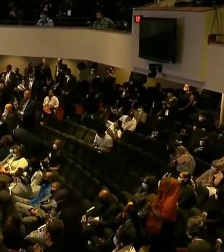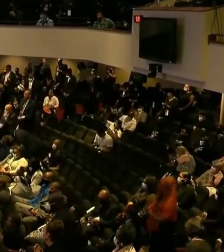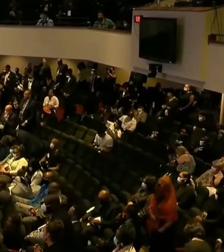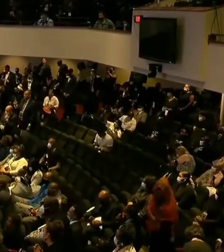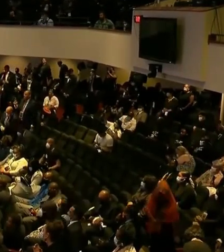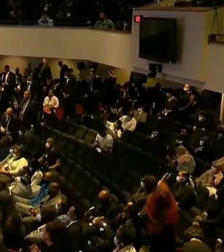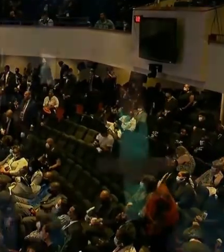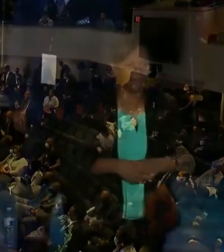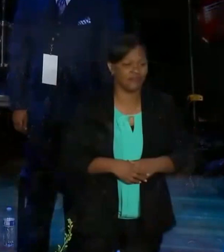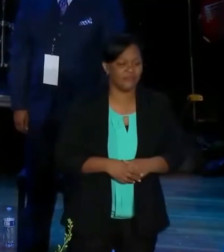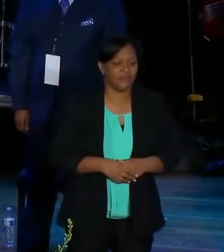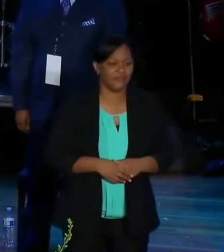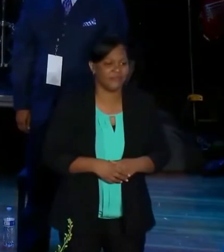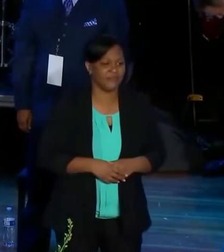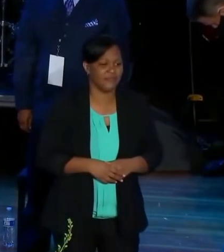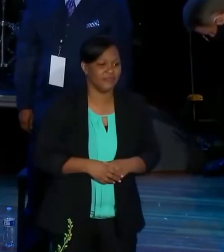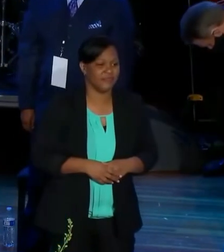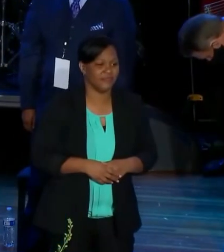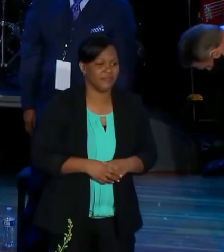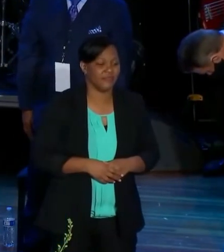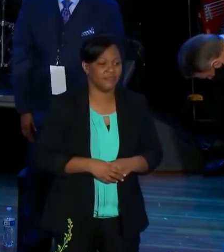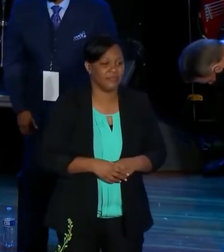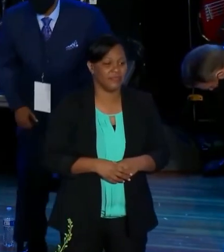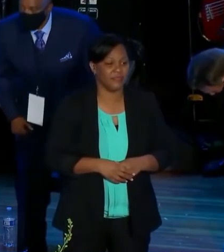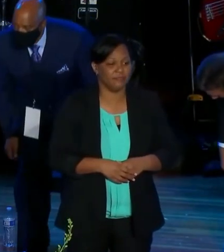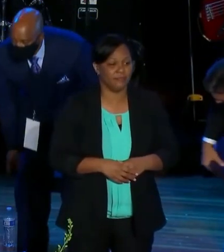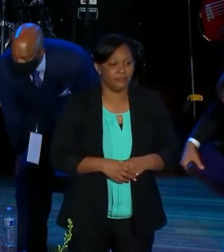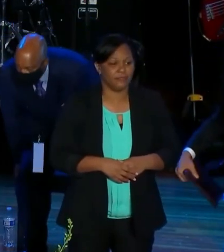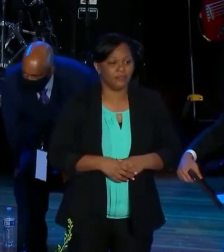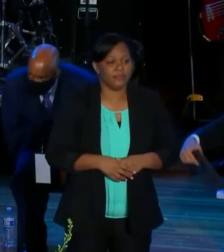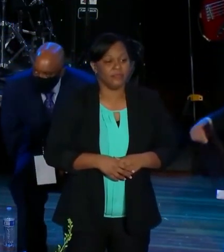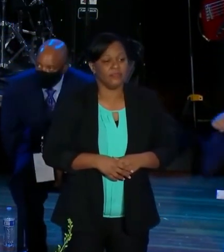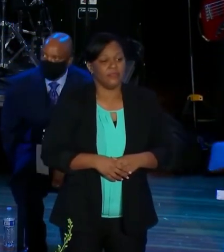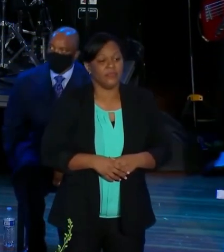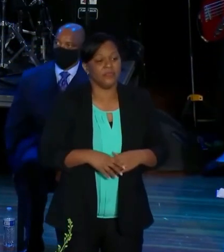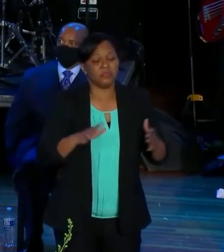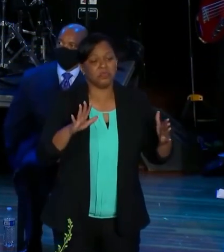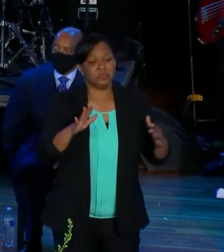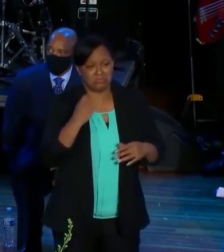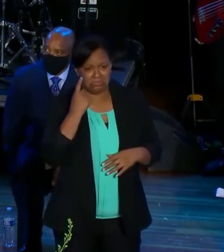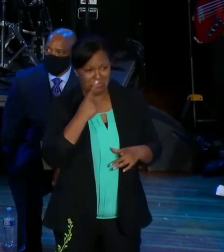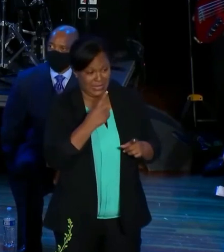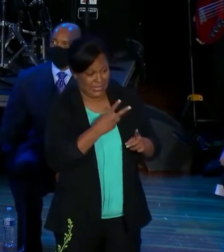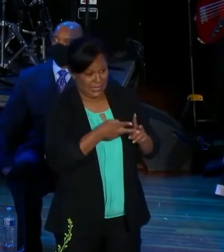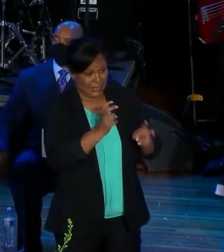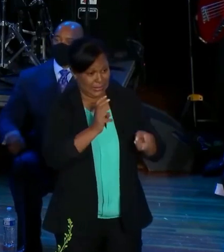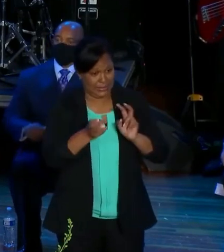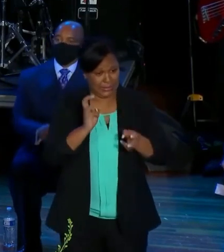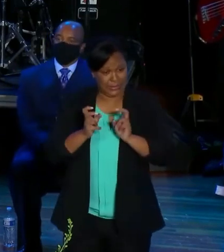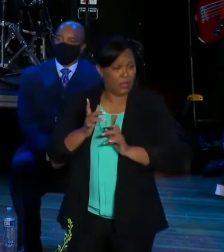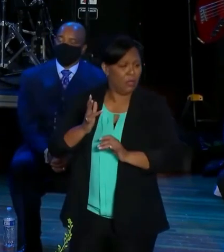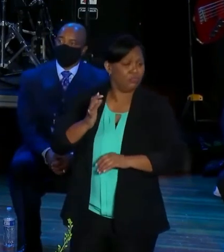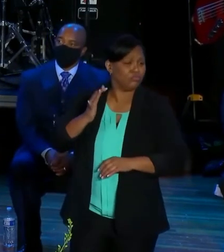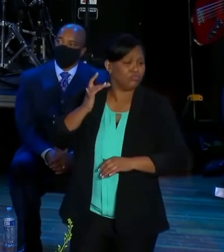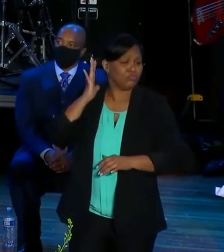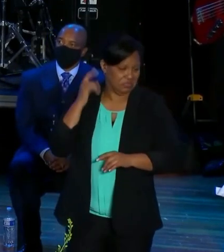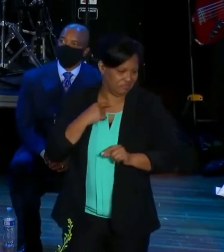Jag gick ut för att marschera för ett antal år sedan. Och jag minns en ung, vit kvinna